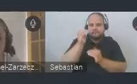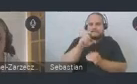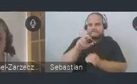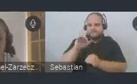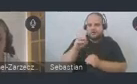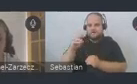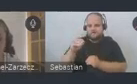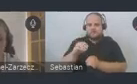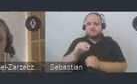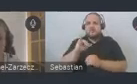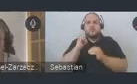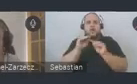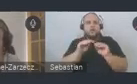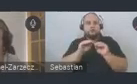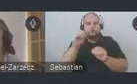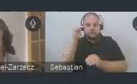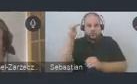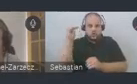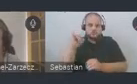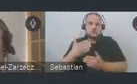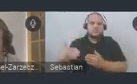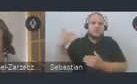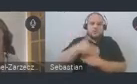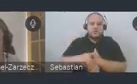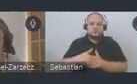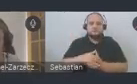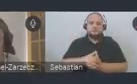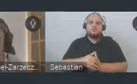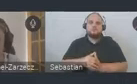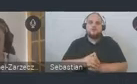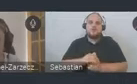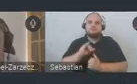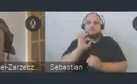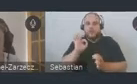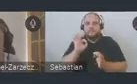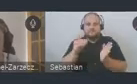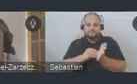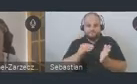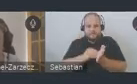Trochę z metodologii uczenia dorosłych. I na koniec inspiracje i dobre praktyki.